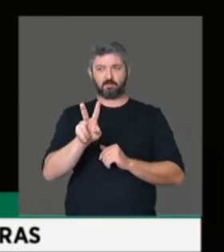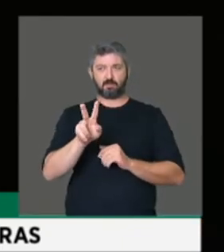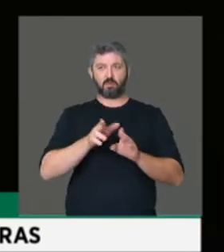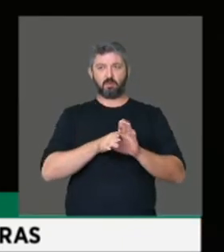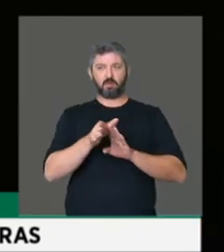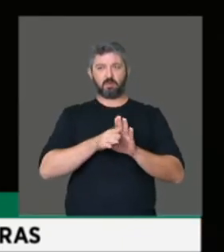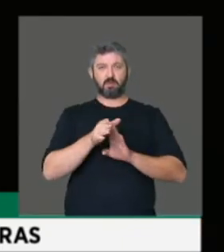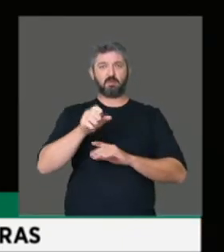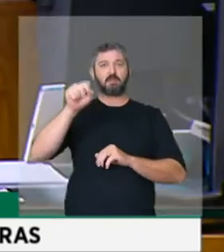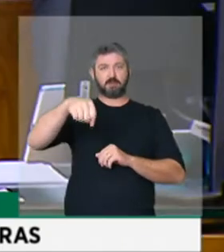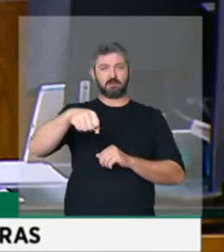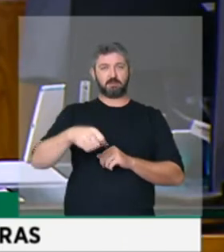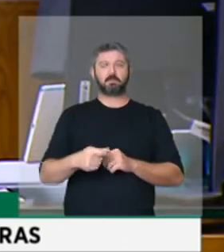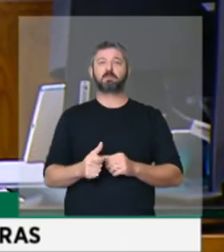[PRESIDENTE]: COMO